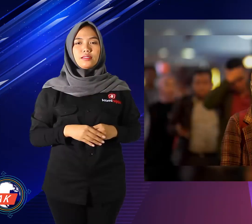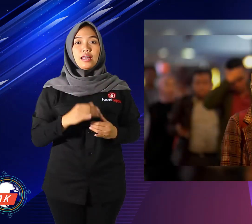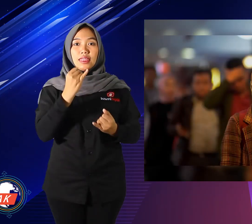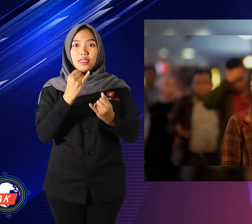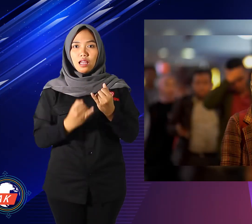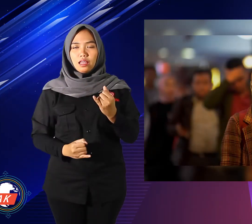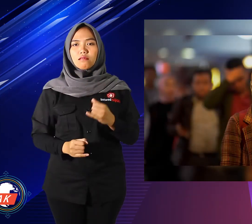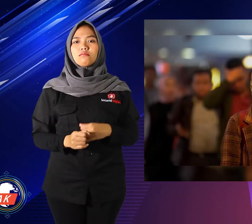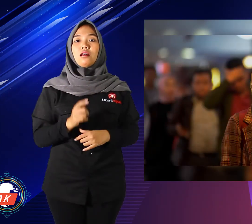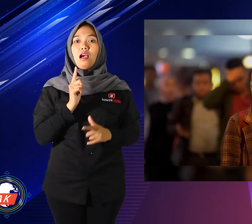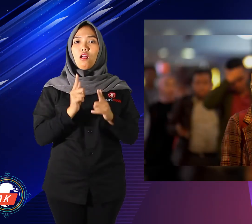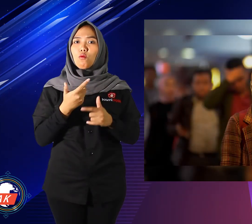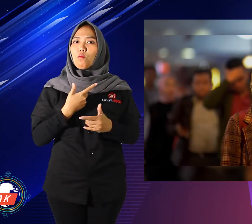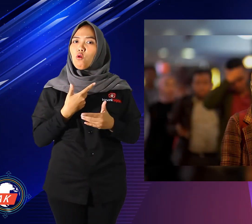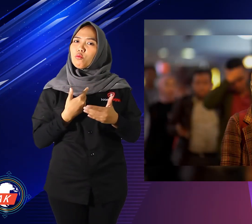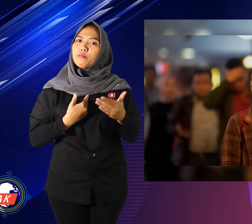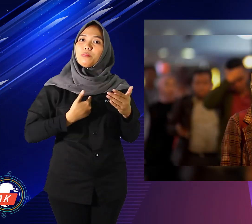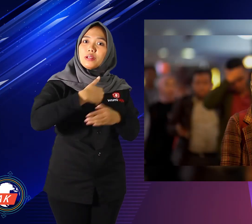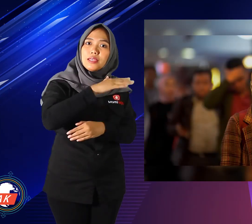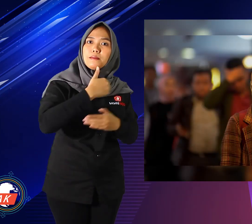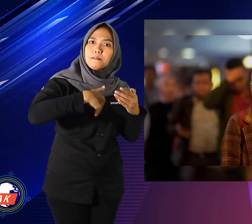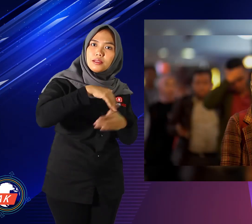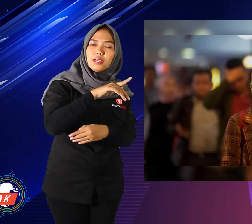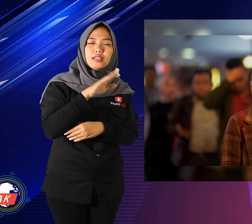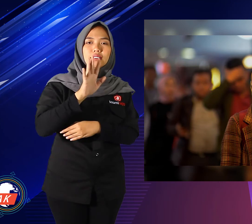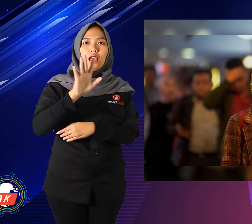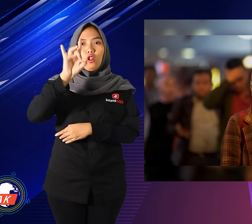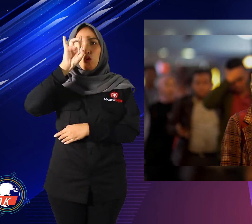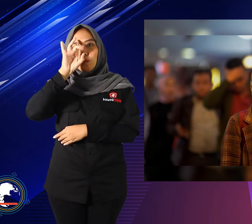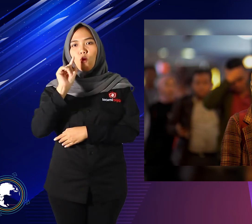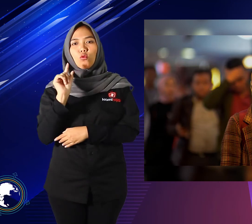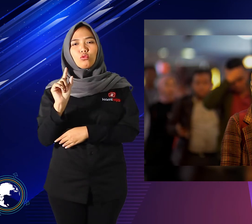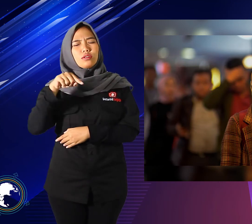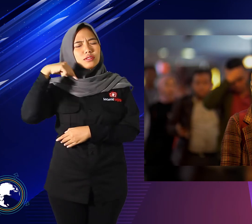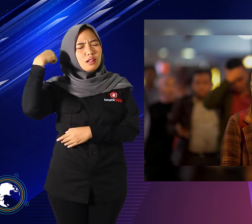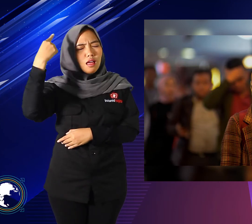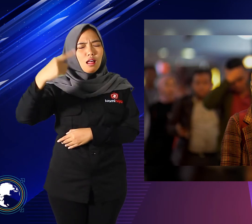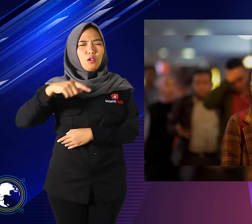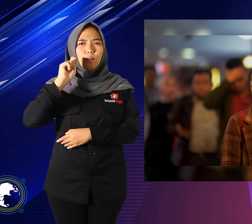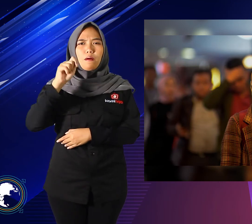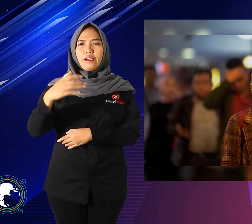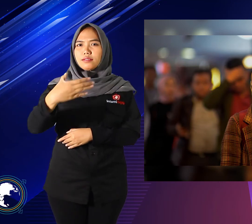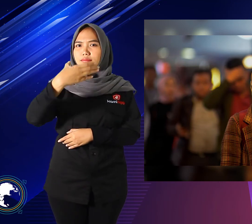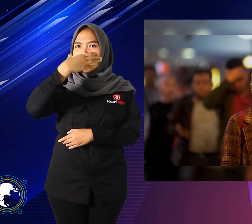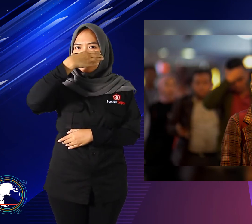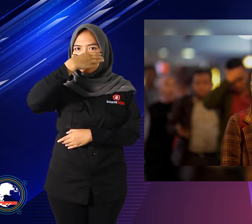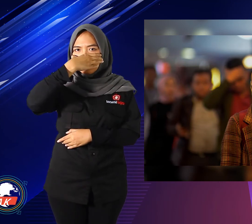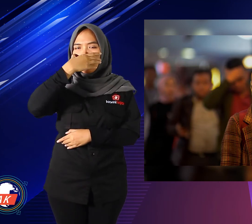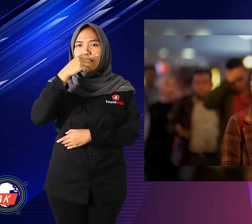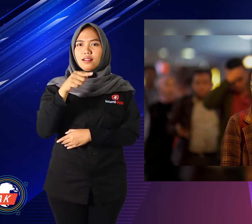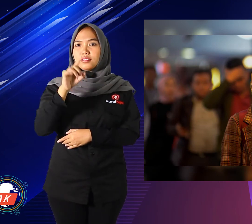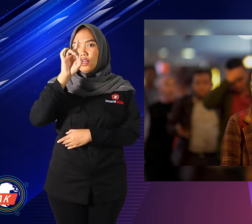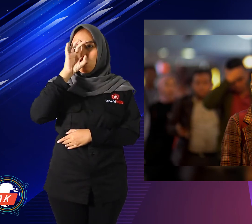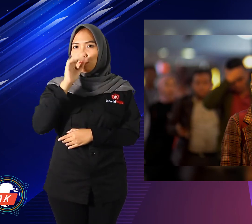Terakhir, selalu gunakan masker bila akan berpergian.